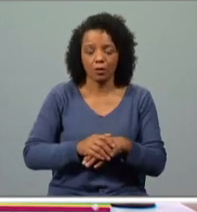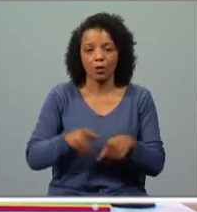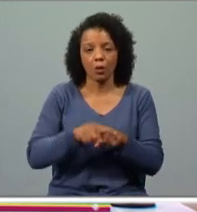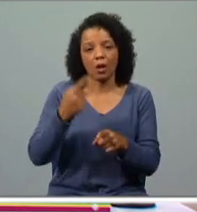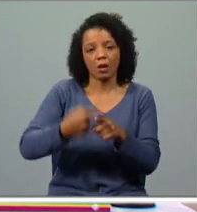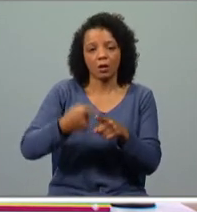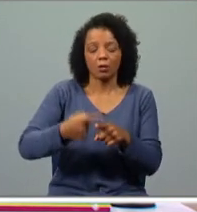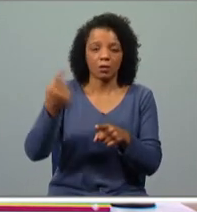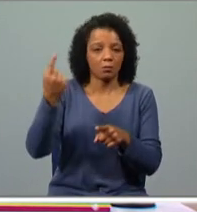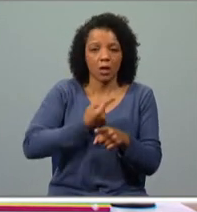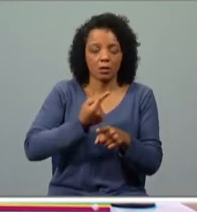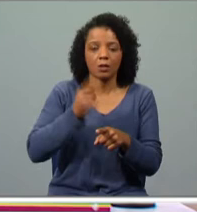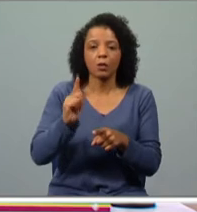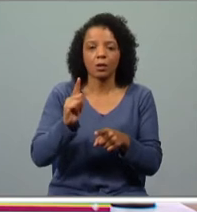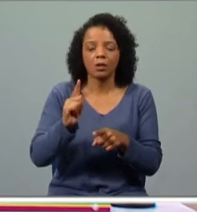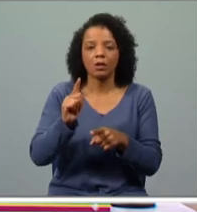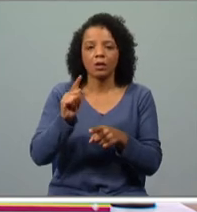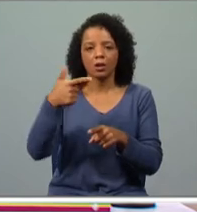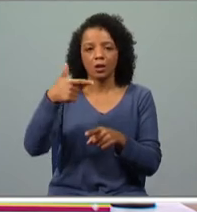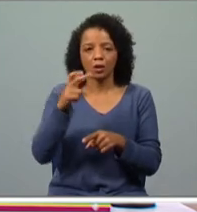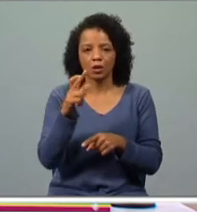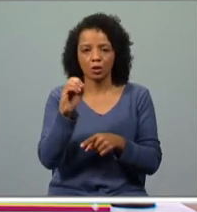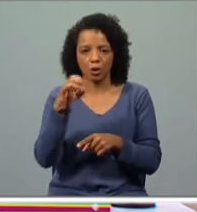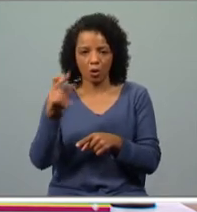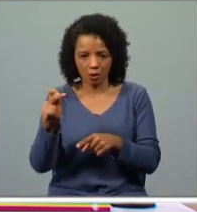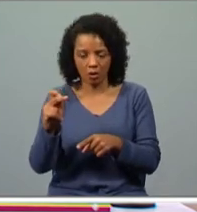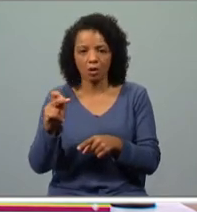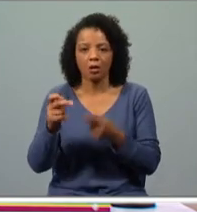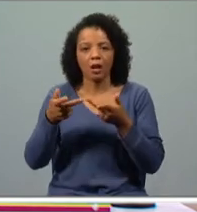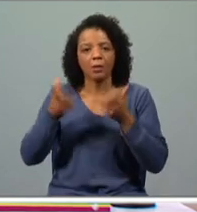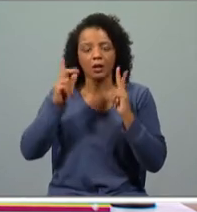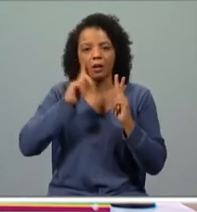congrego teve que ir secar Tróia teve que ir libertar a rainha grega e foi 會眾不得不干涸 特羅亞去釋放希臘女王然後去了